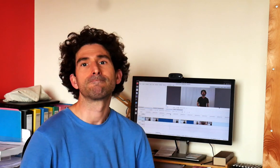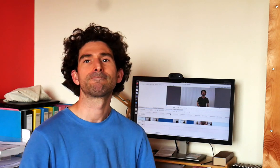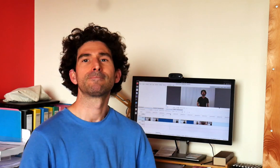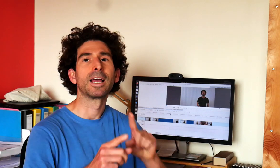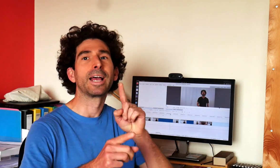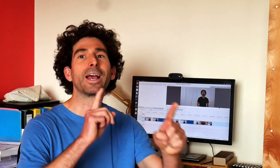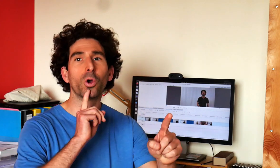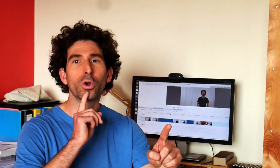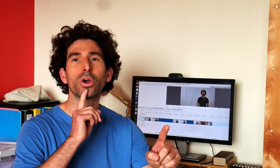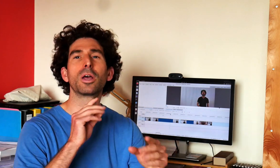Erreur !